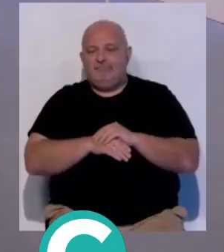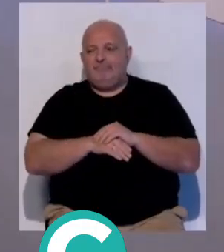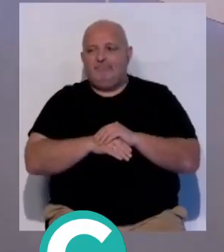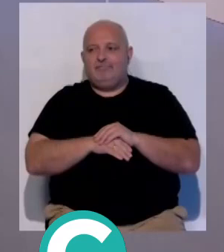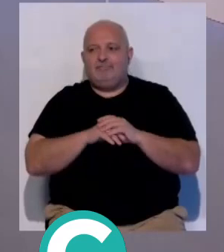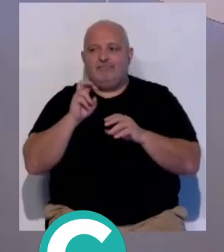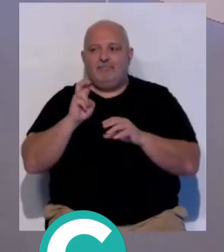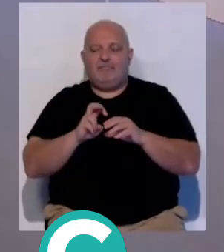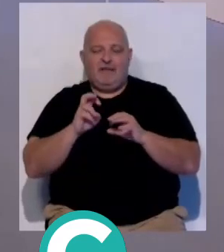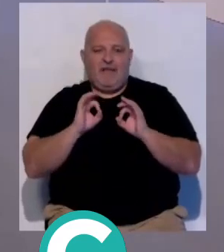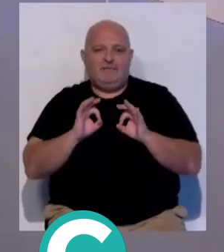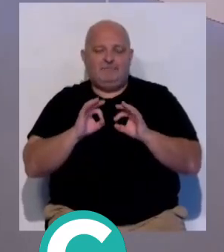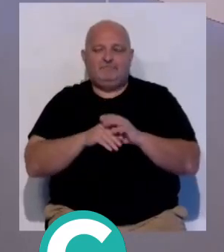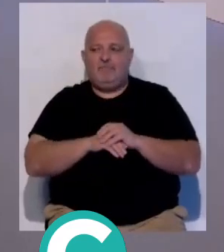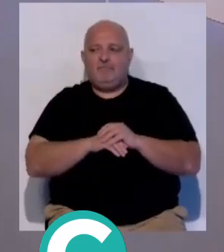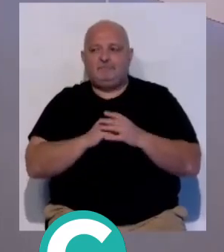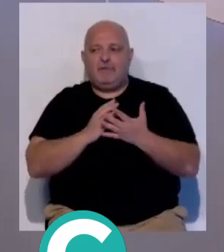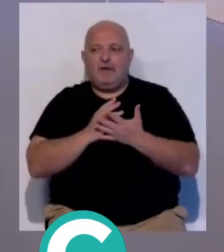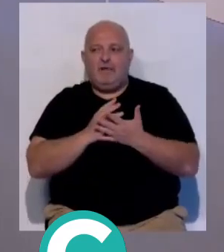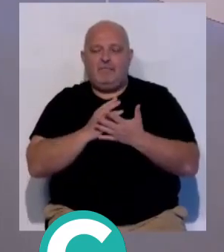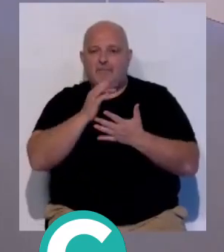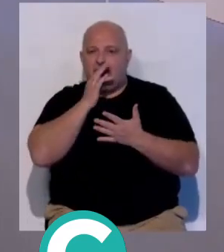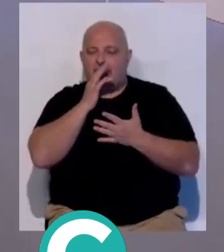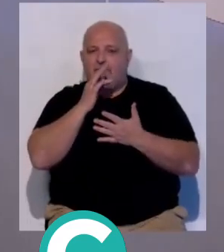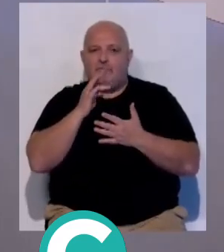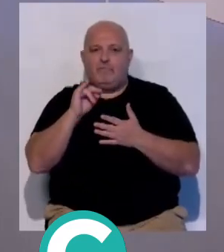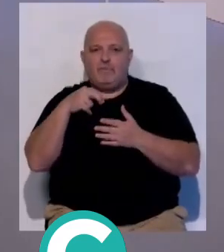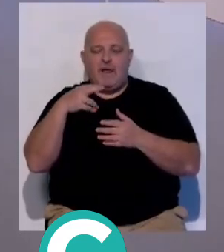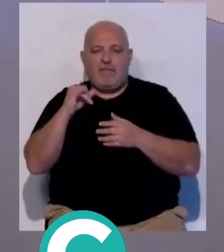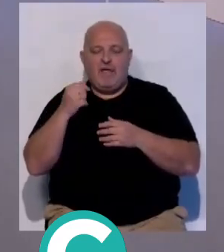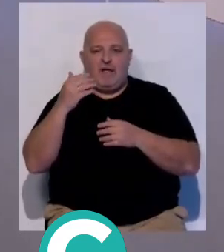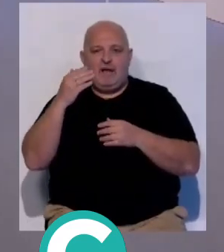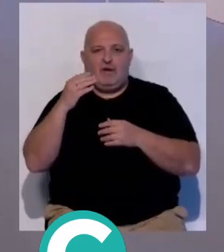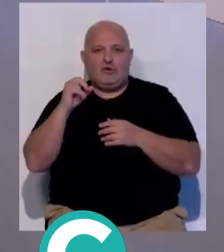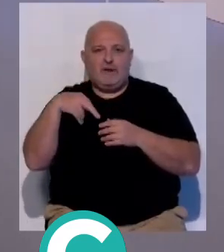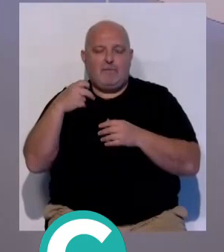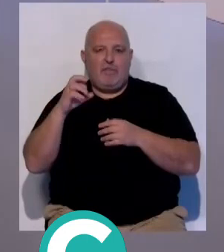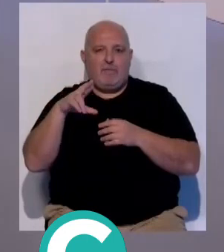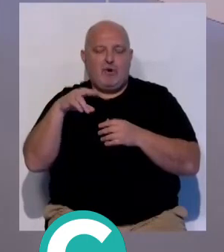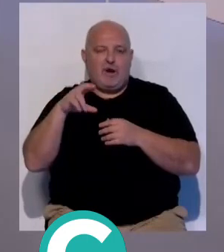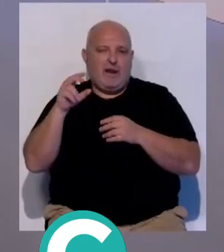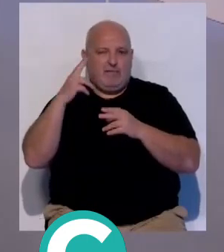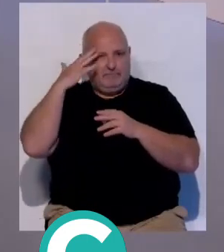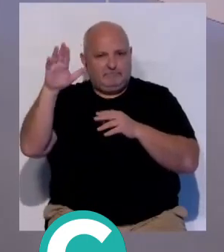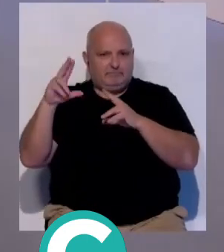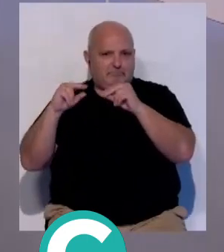de llegar Vamos o sea que está todavía José María García y José Ramón de la morena hablando nosotros